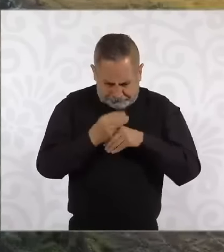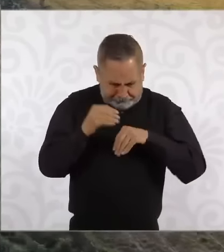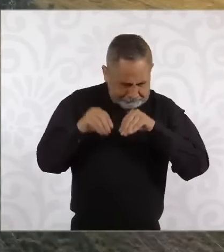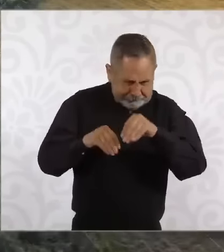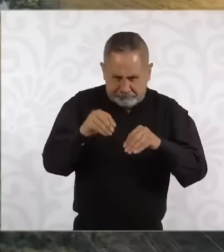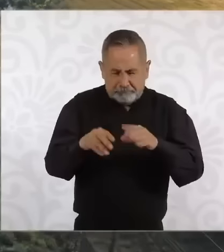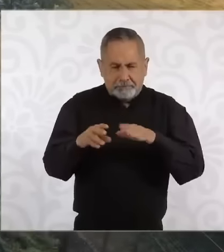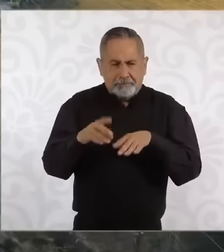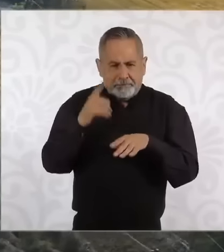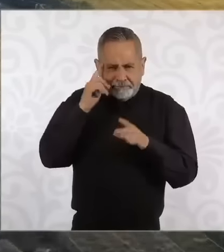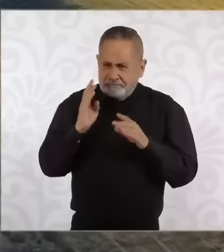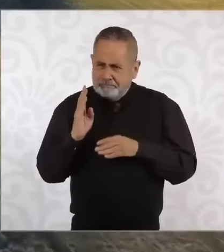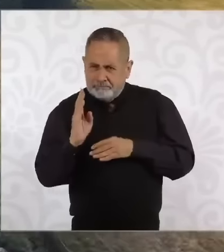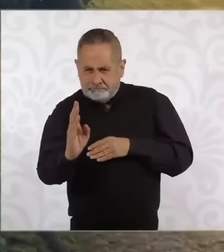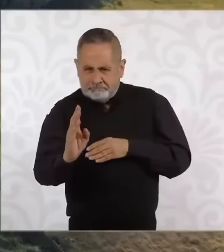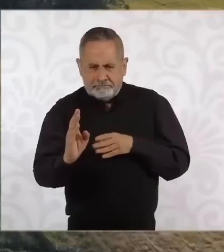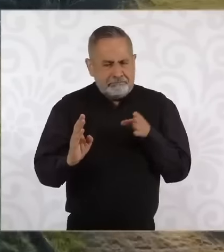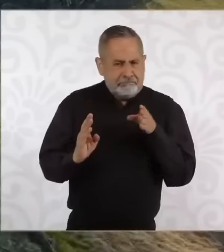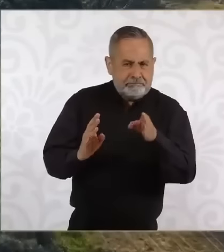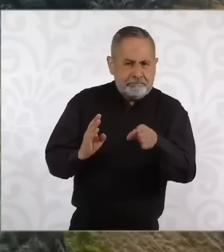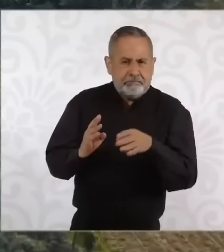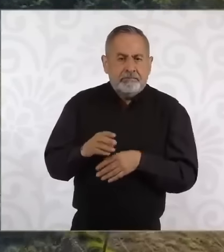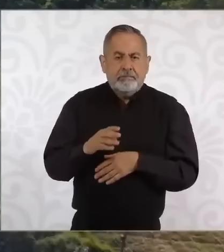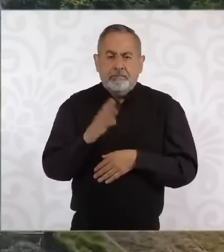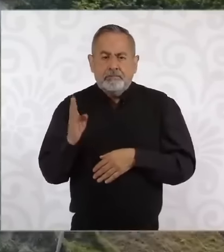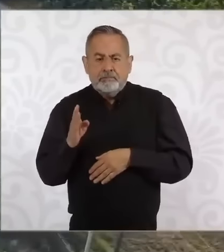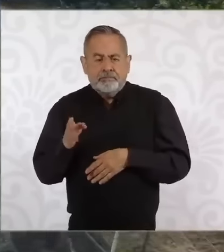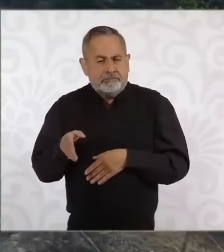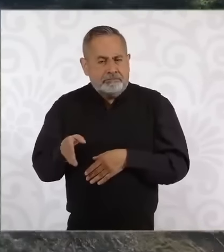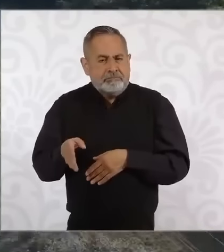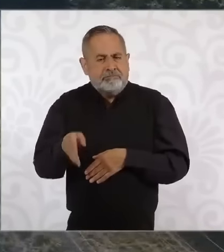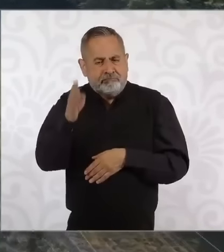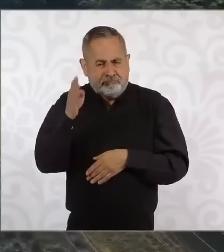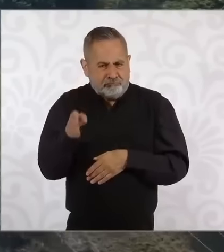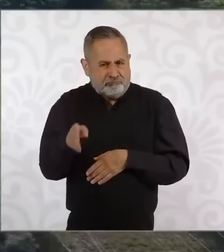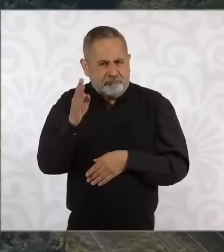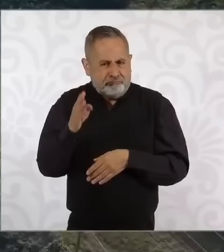el parapeto de un lado porque del otro lado va un muro divisorio y estamos saliendo ya